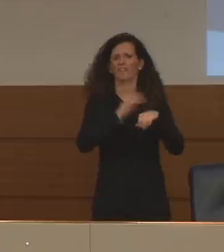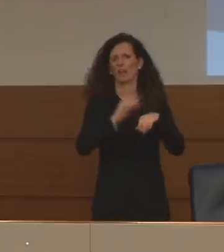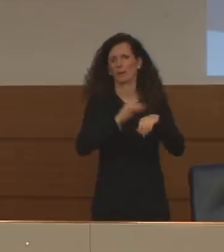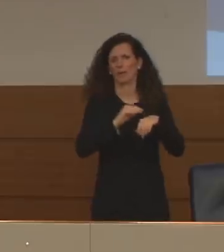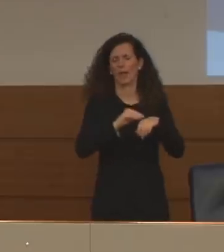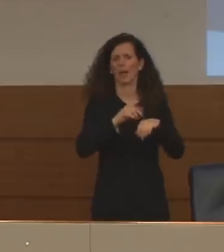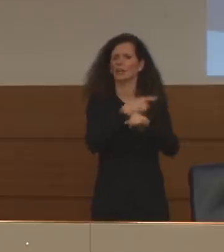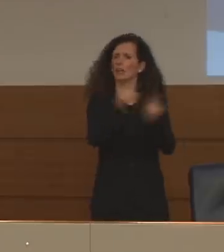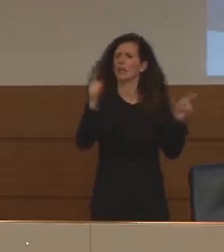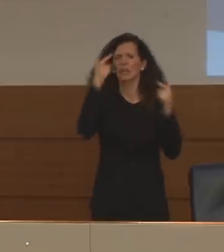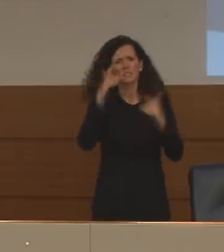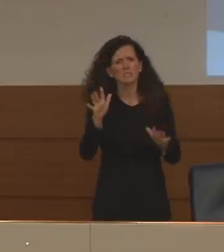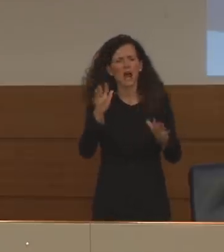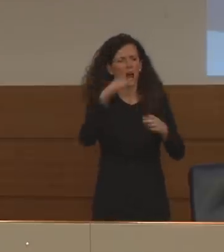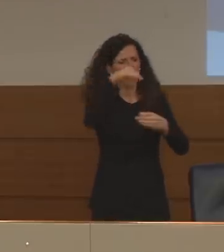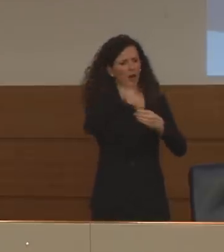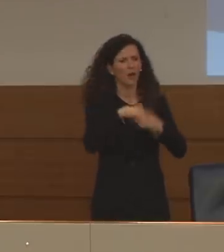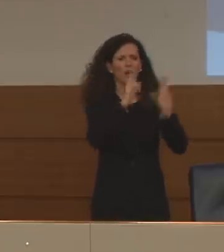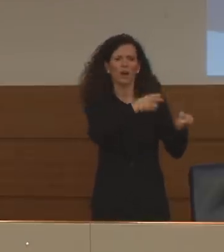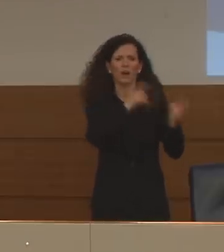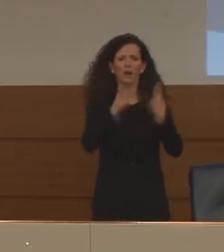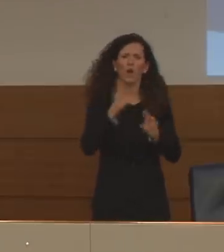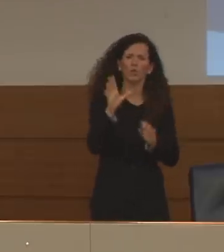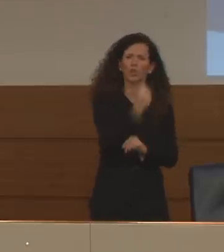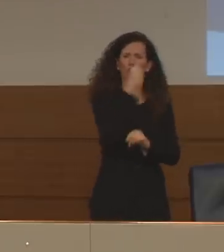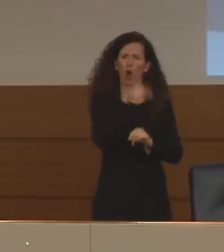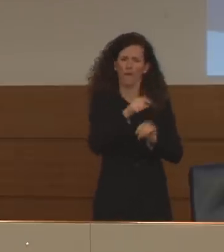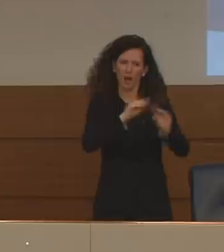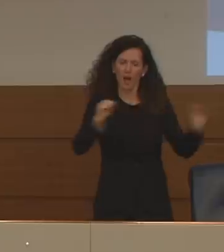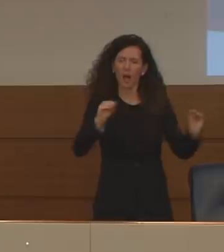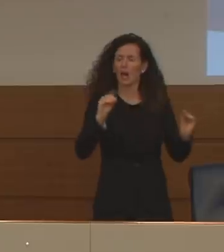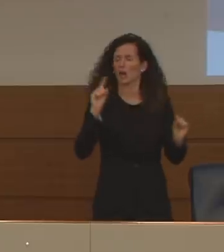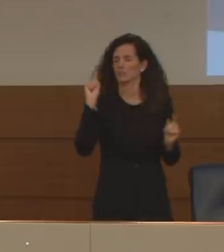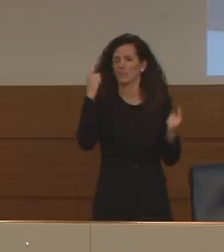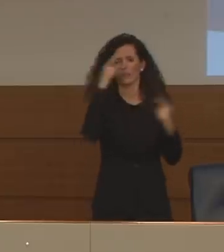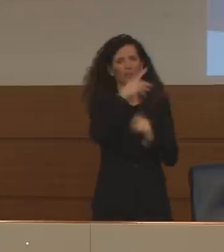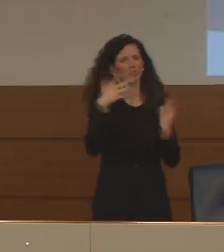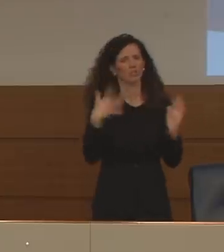tutte le difficoltà che ci sono nel reperimento quindi, 1 riservare questi